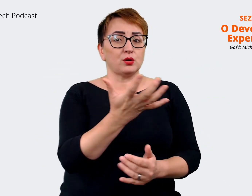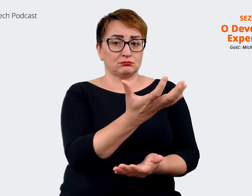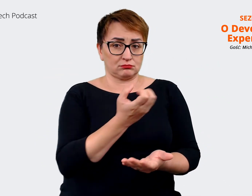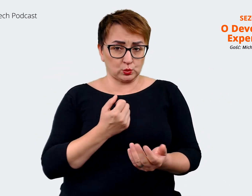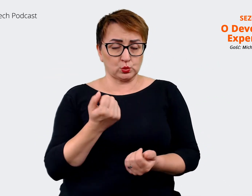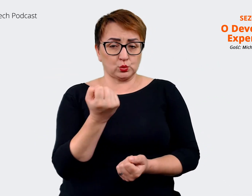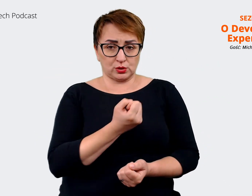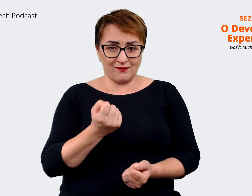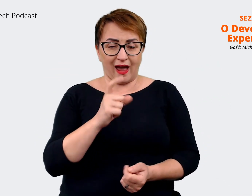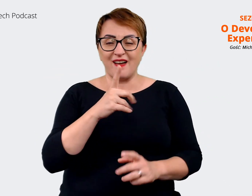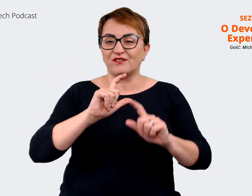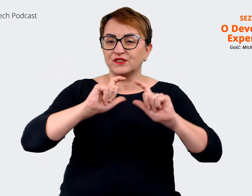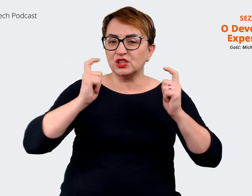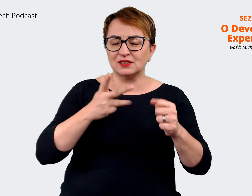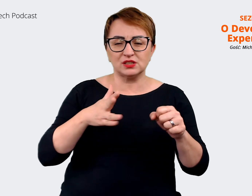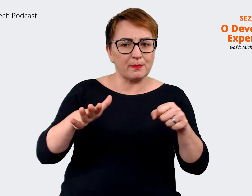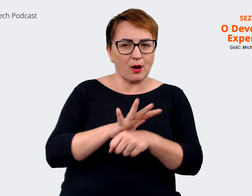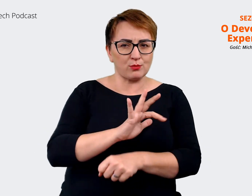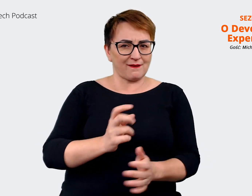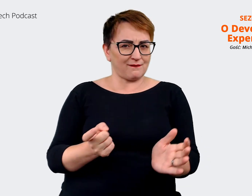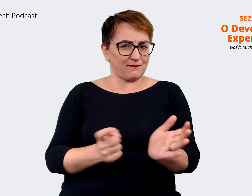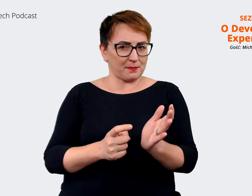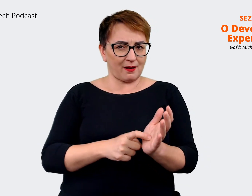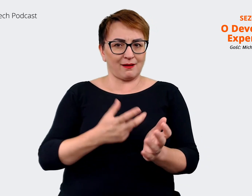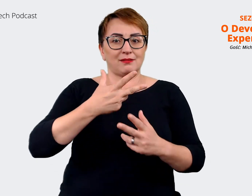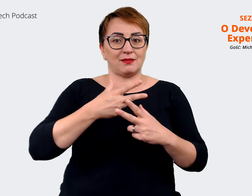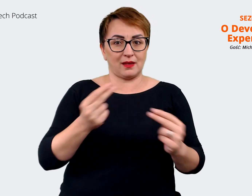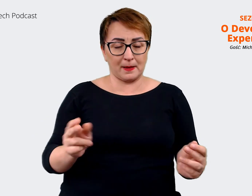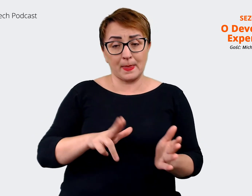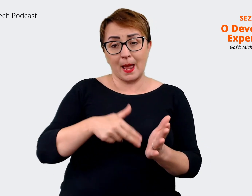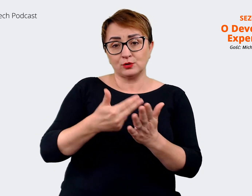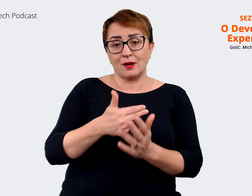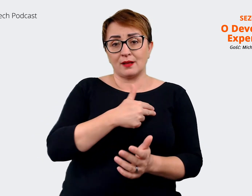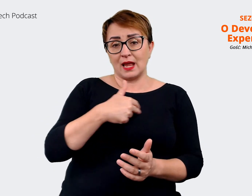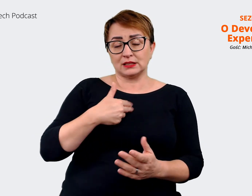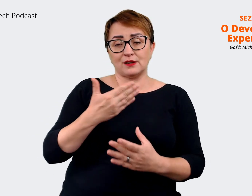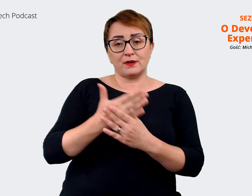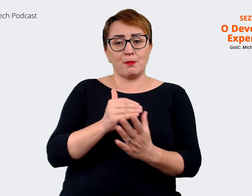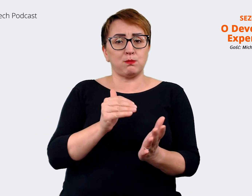ale nie wszystkie będą spełniać nasze wymagania. Na przykład potrzebom naszej firmy jest to,